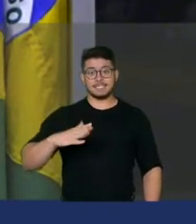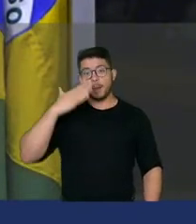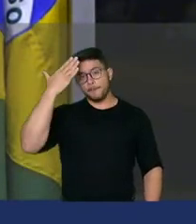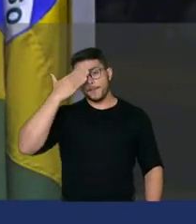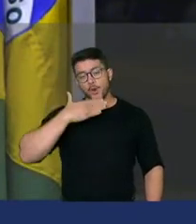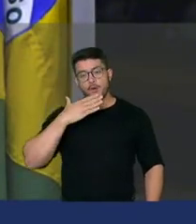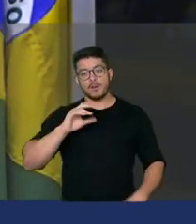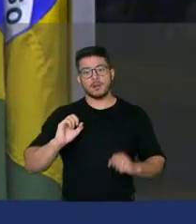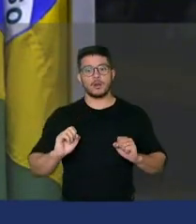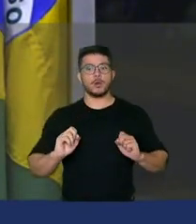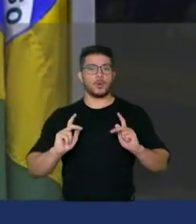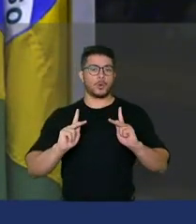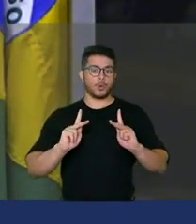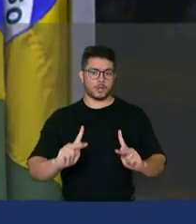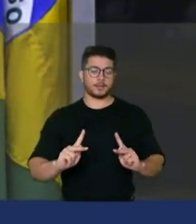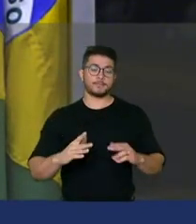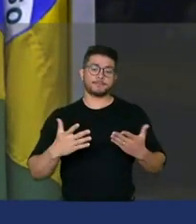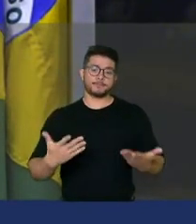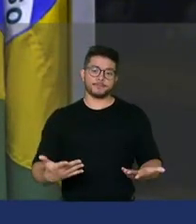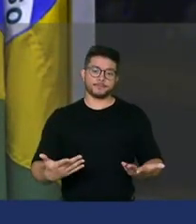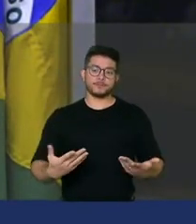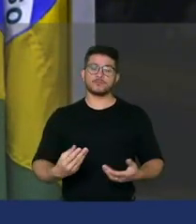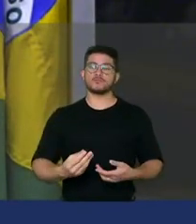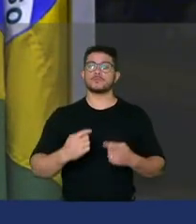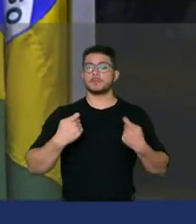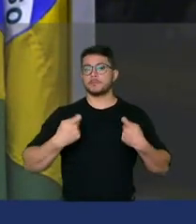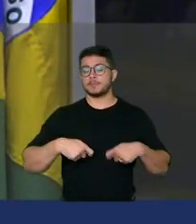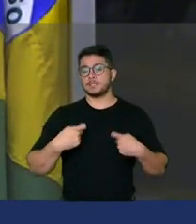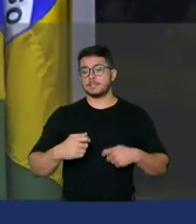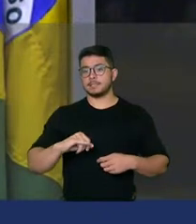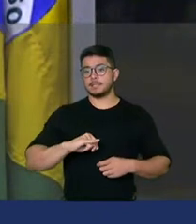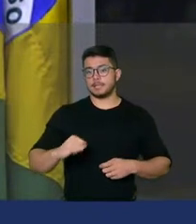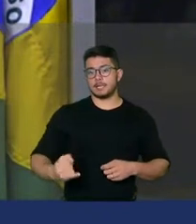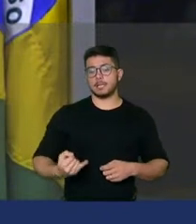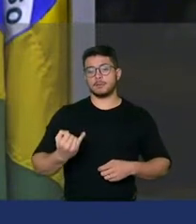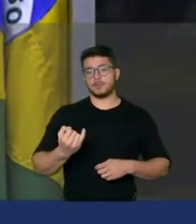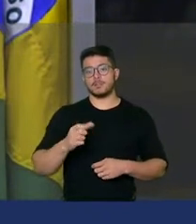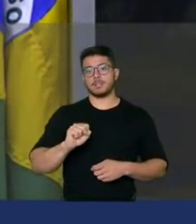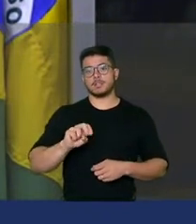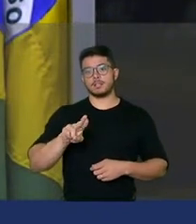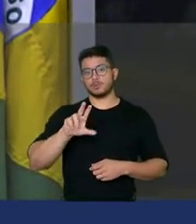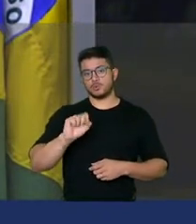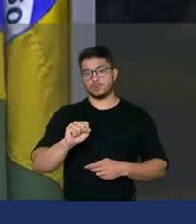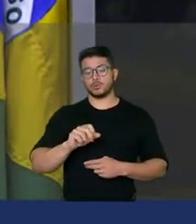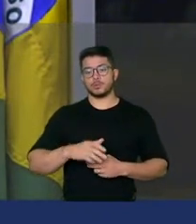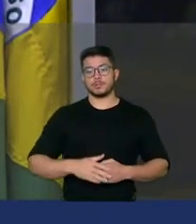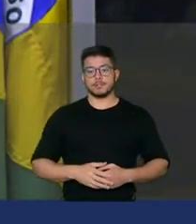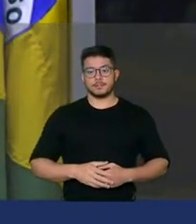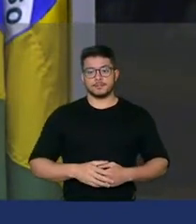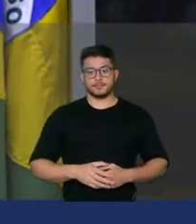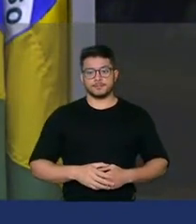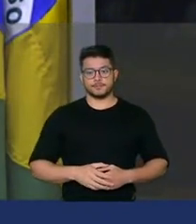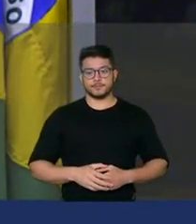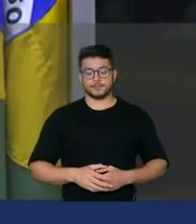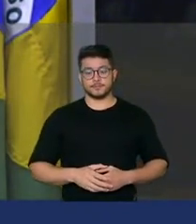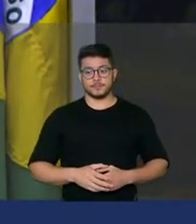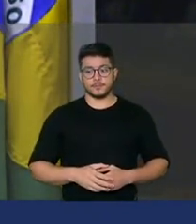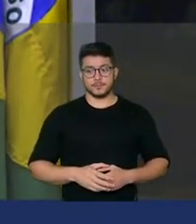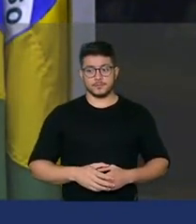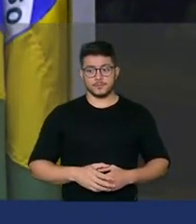SENDO. SE A CIÊNCIA DETERMINAR, POR VIAS... PELO SUS ACABOU... [SOA A